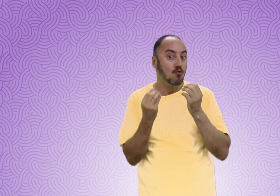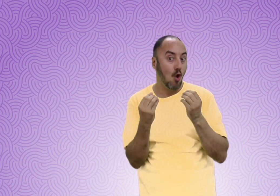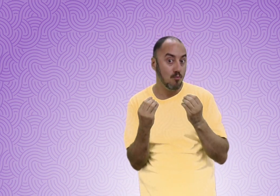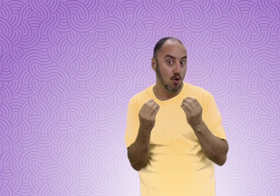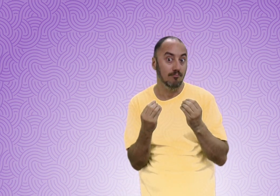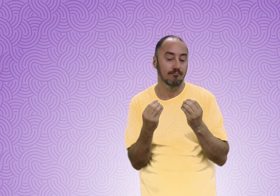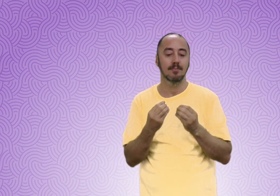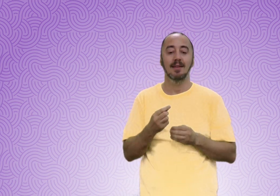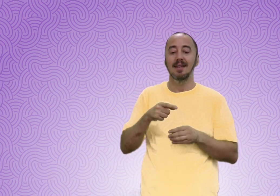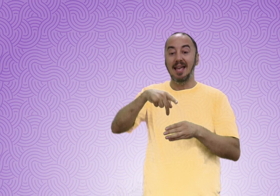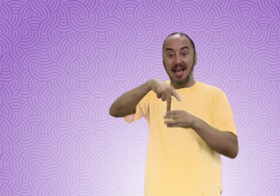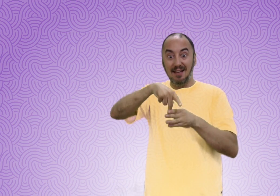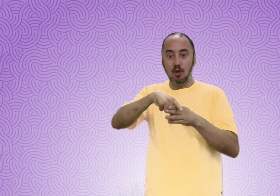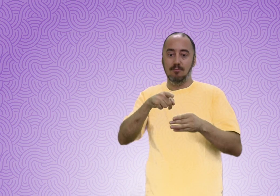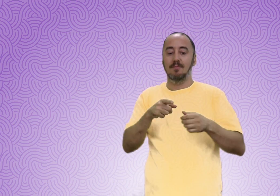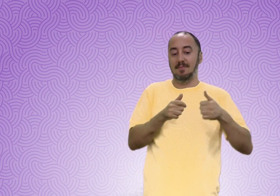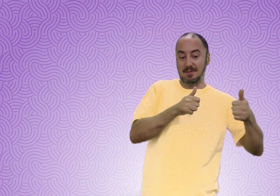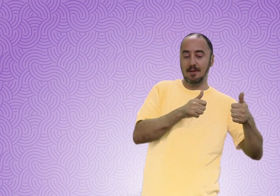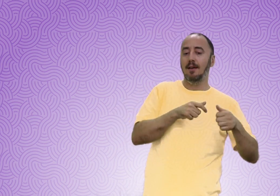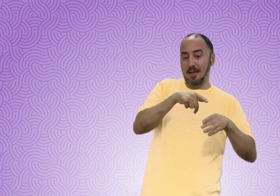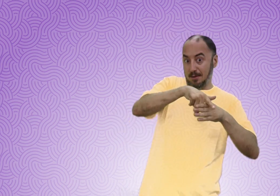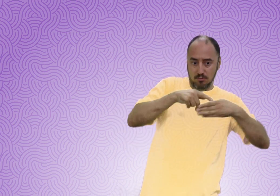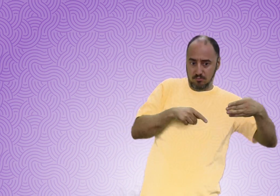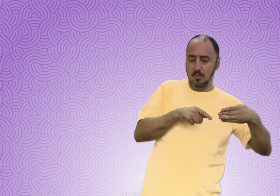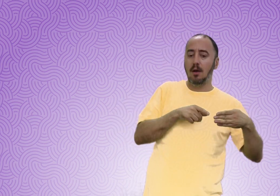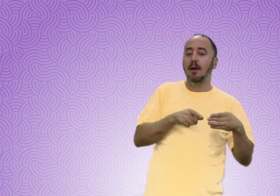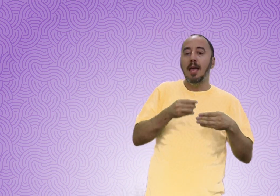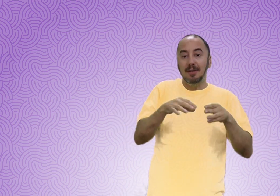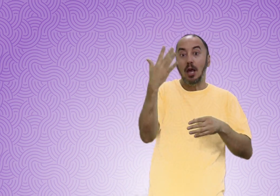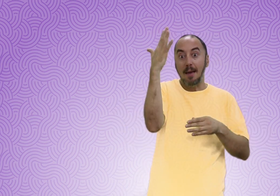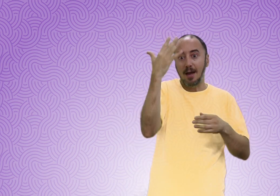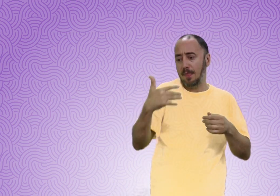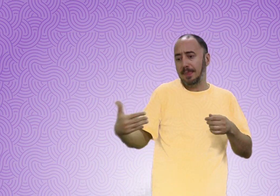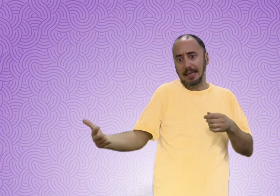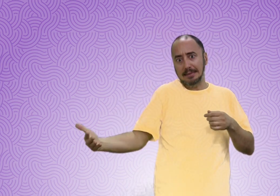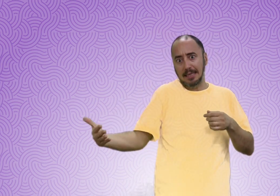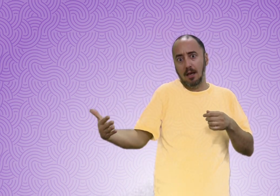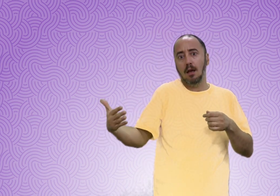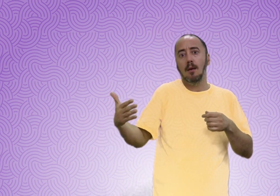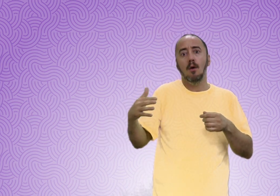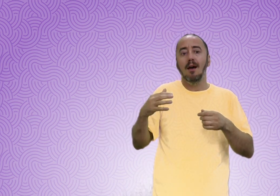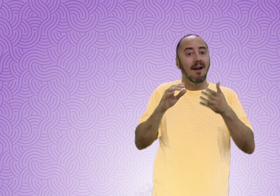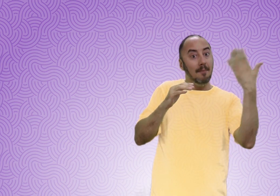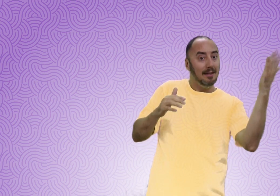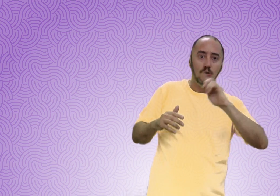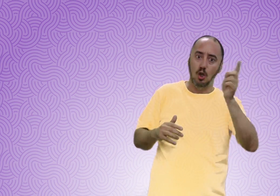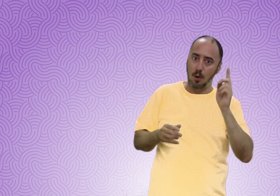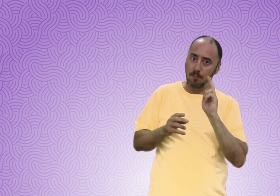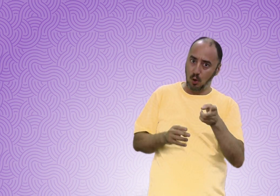El reglamento dice que el juego comienza cuando un jinete con la mano derecha, porque la mano izquierda está prohibida,